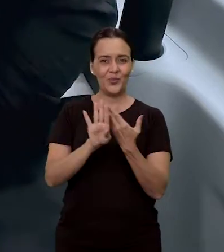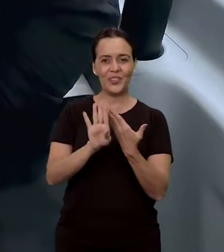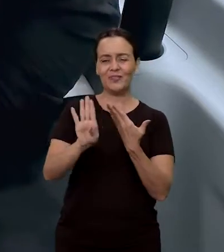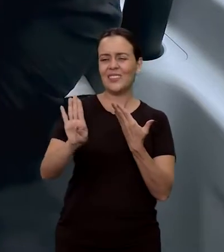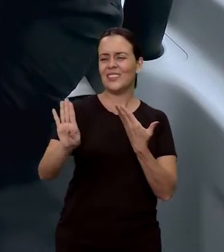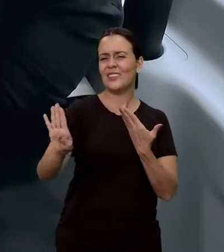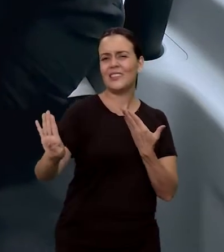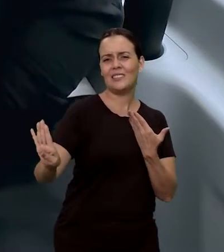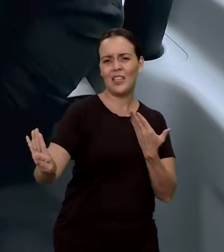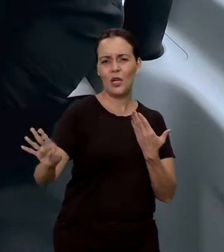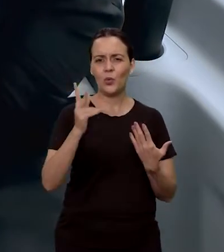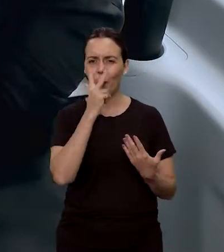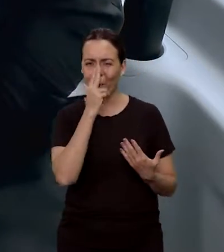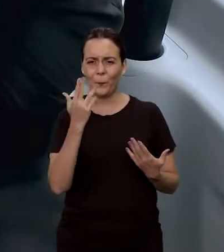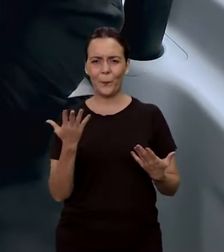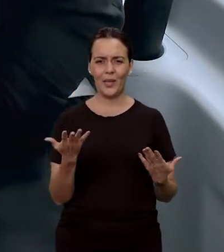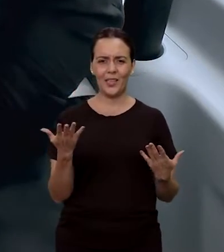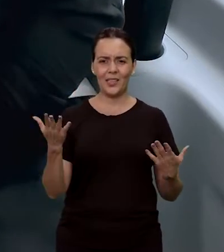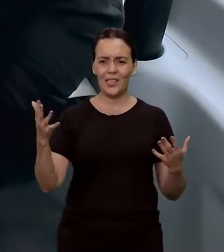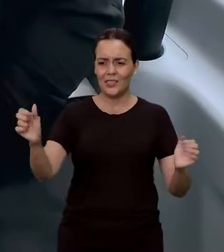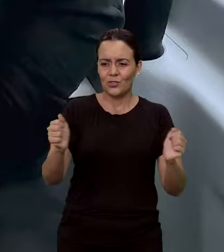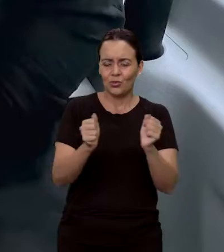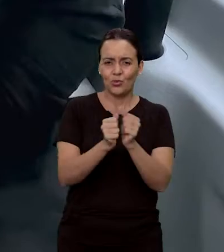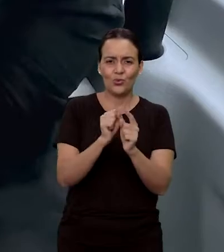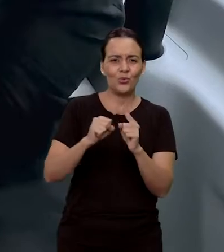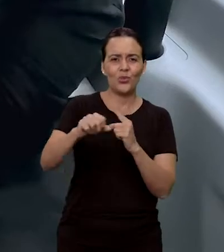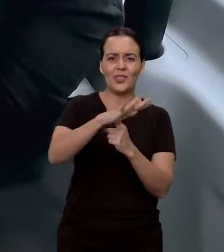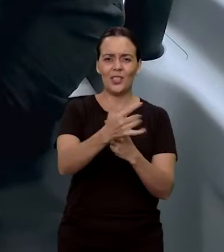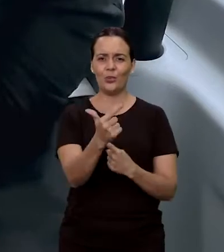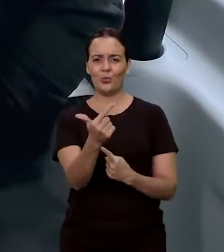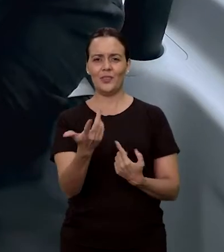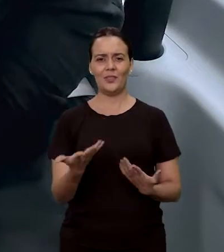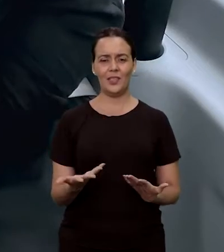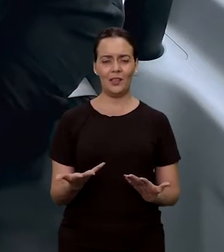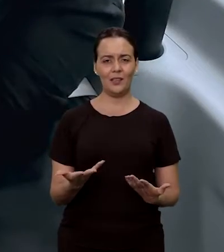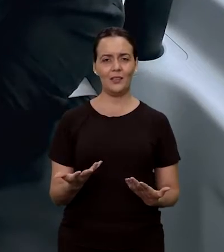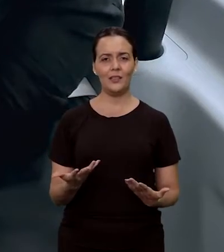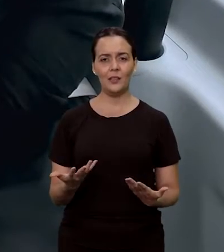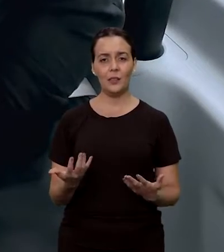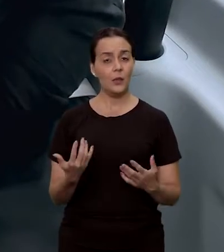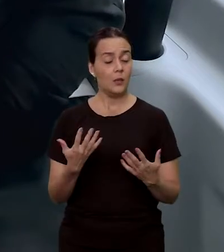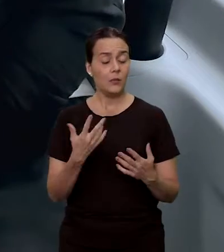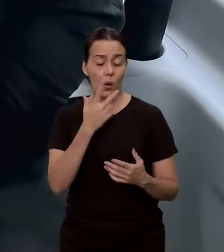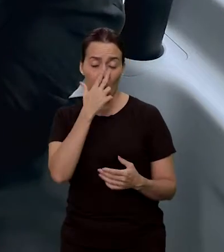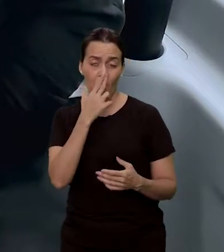E filosofia é uma coisa que acaba sendo bem distante, né? [Katiúscia ] Sim, mas eu acho que é porque também